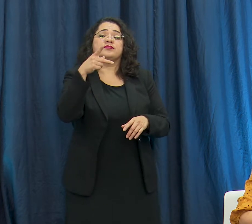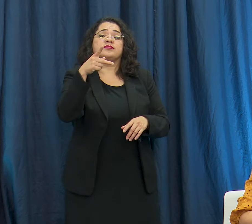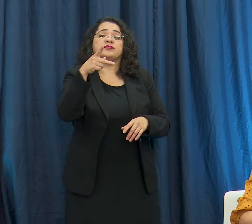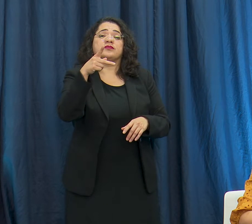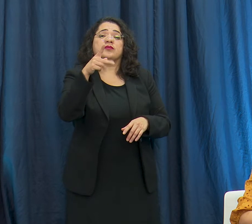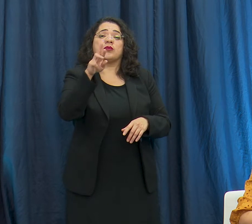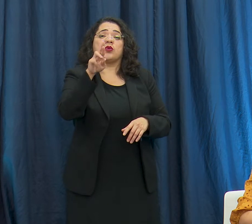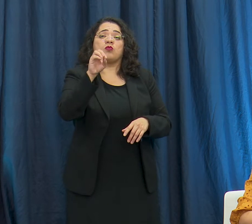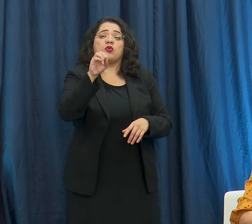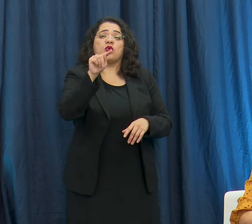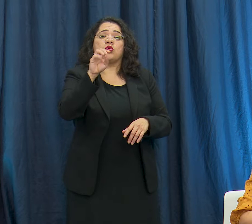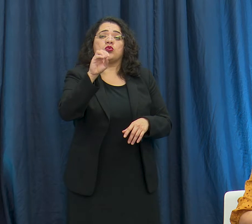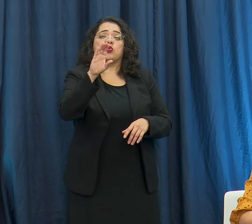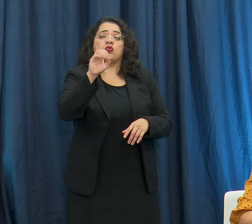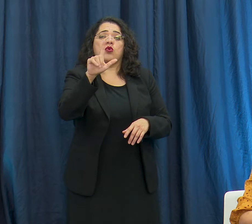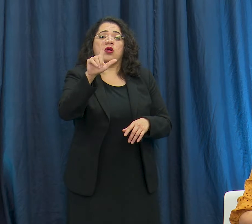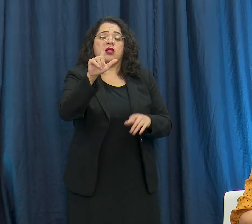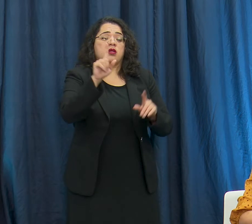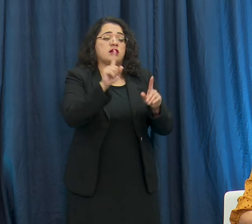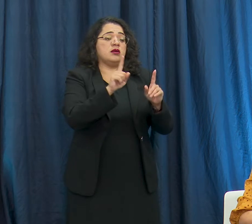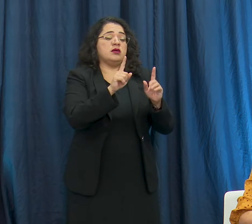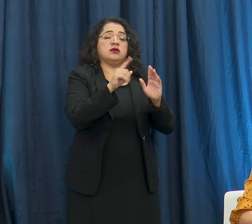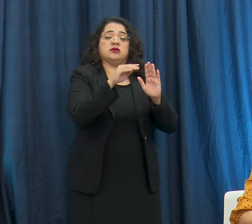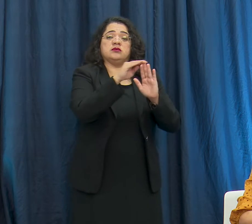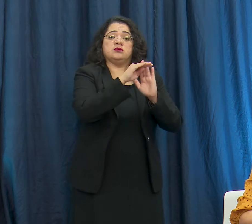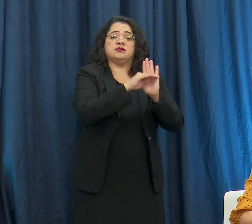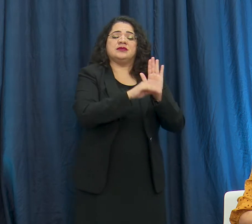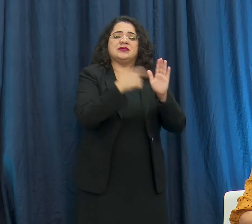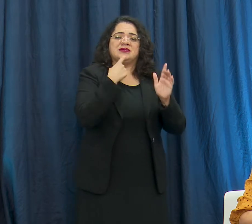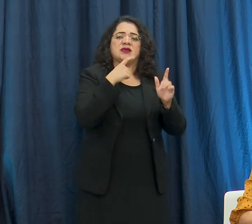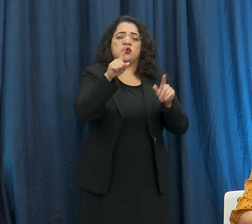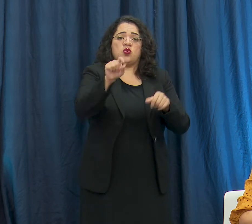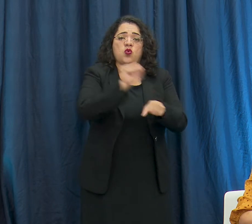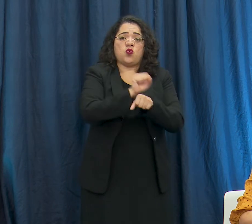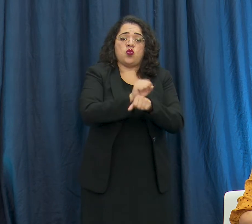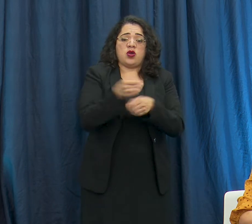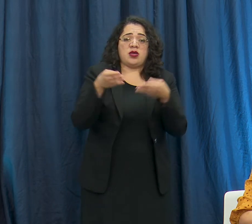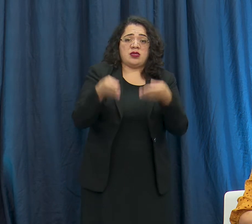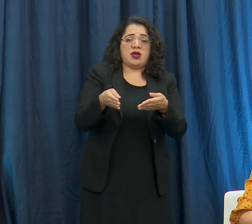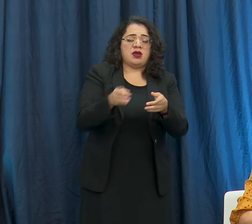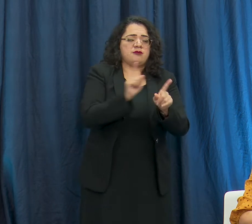physica para sus empleados he los que viven que vienen as whose negocios antes